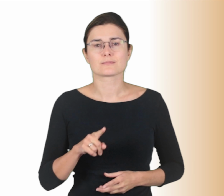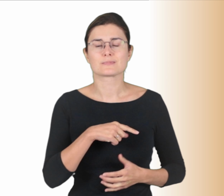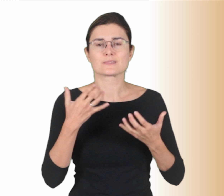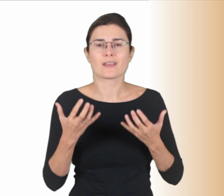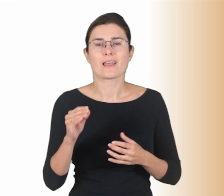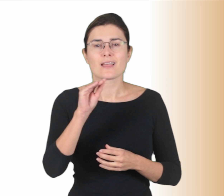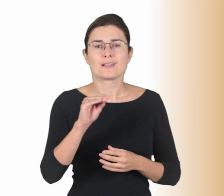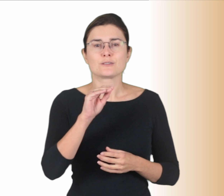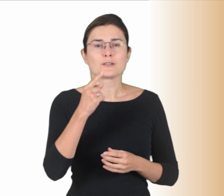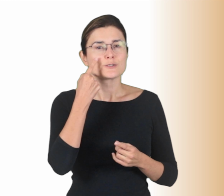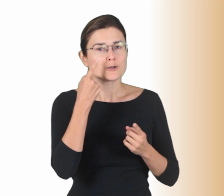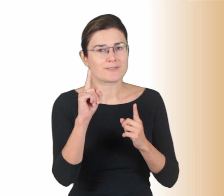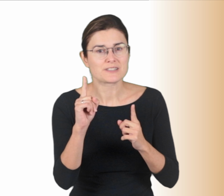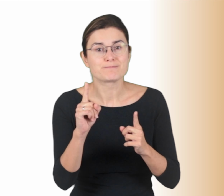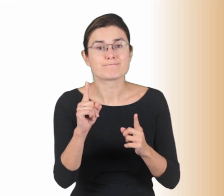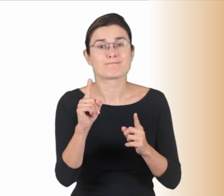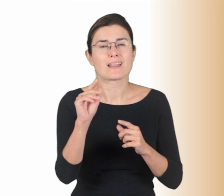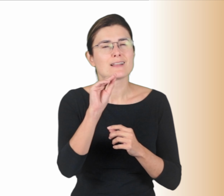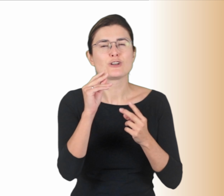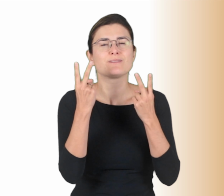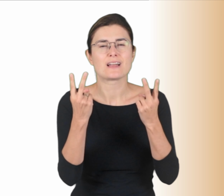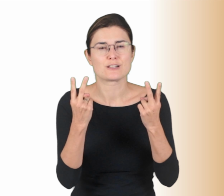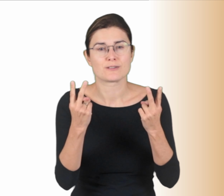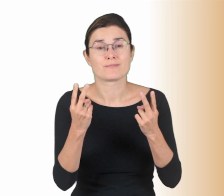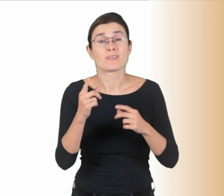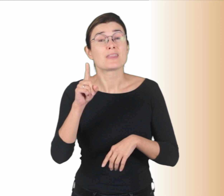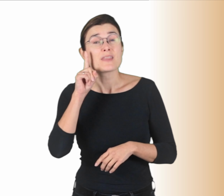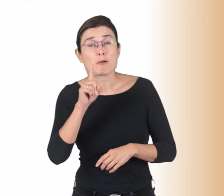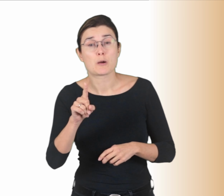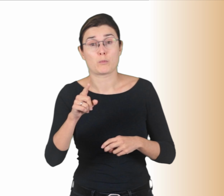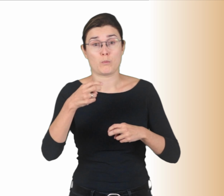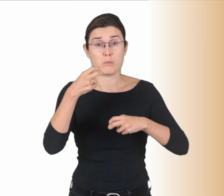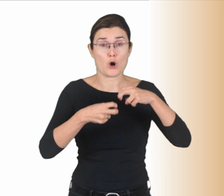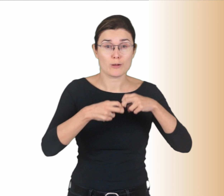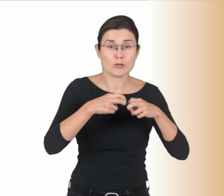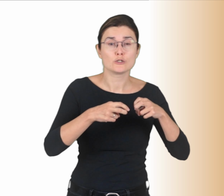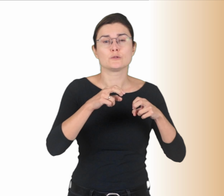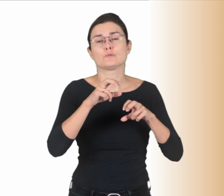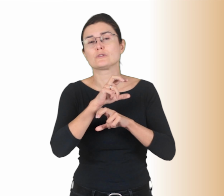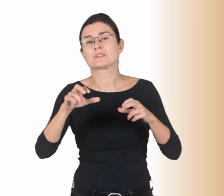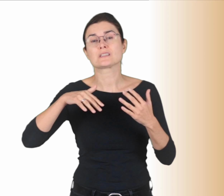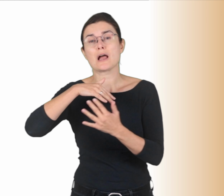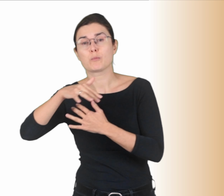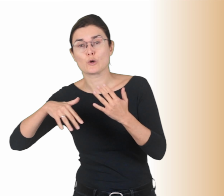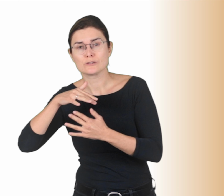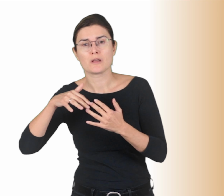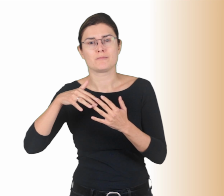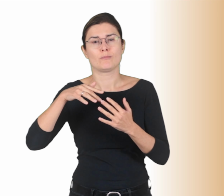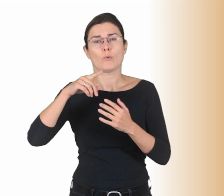Chcielibyśmy jeszcze zwrócić uwagę na coś istotnego. Ogólnie mówiąc, trudności, problemy czy zaburzenia,